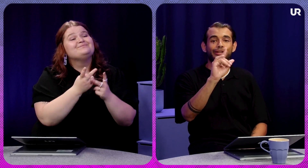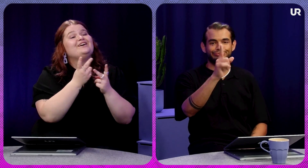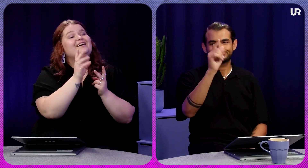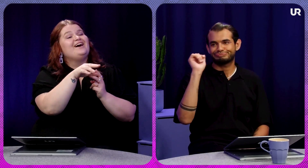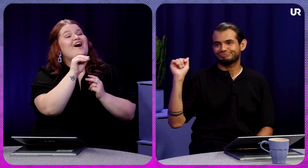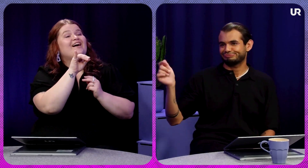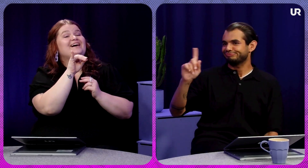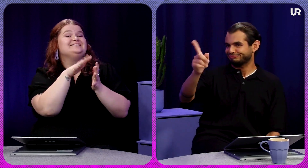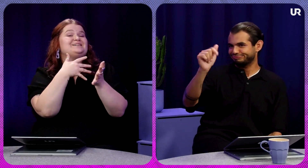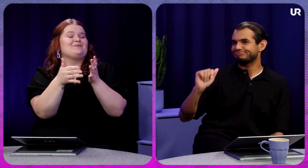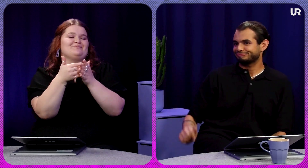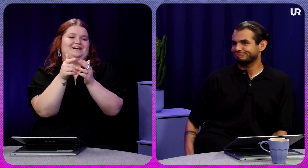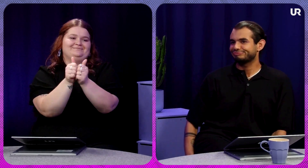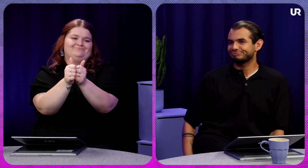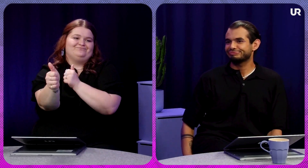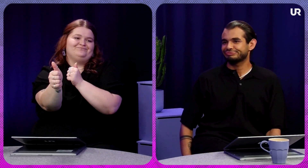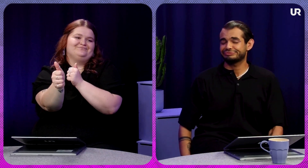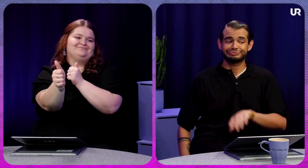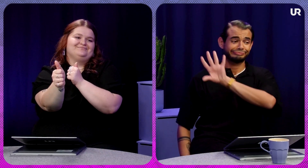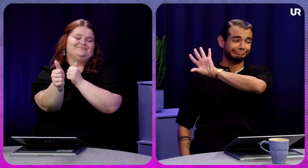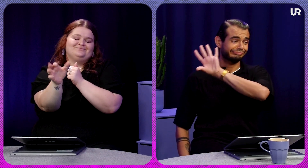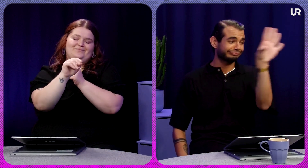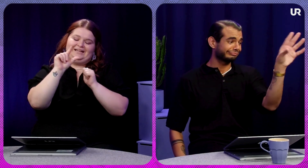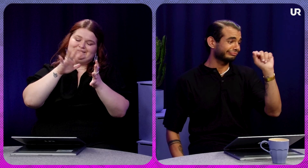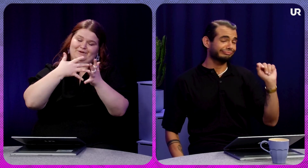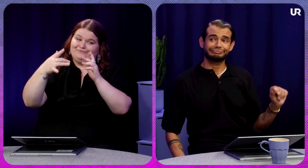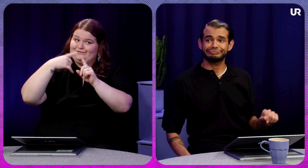Josephine: Så teckenspråket ligger före AI! En stor fördel med teckenspråk! ;) Amir: Periooooood.